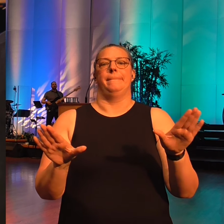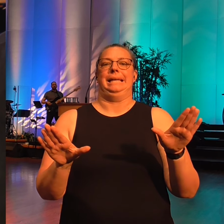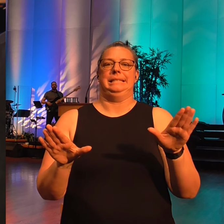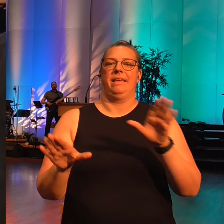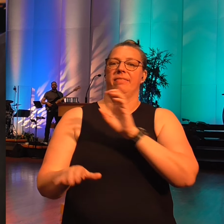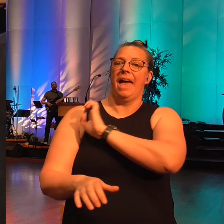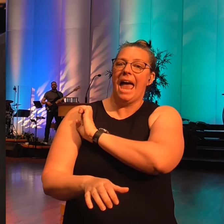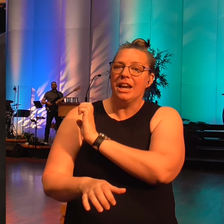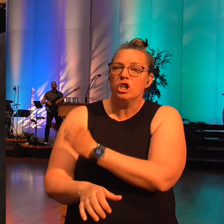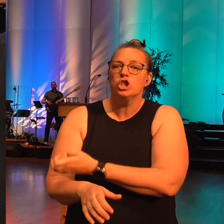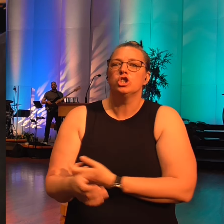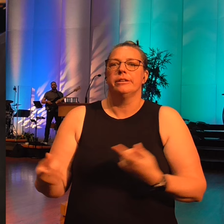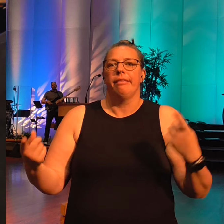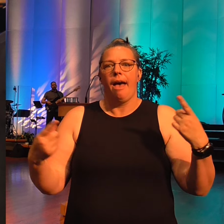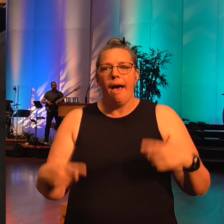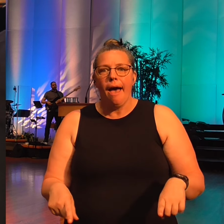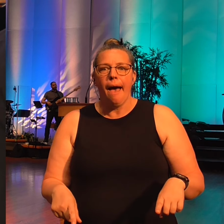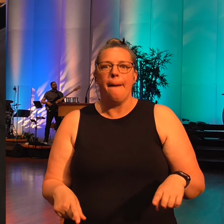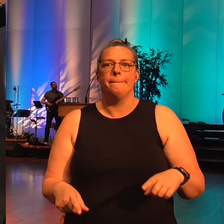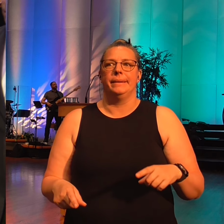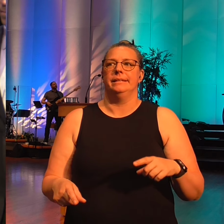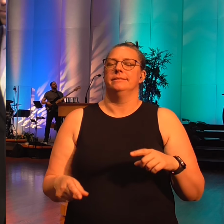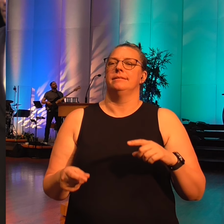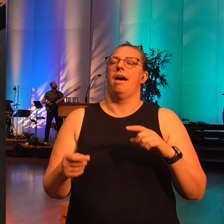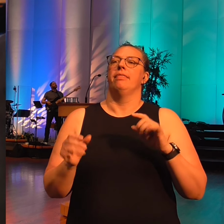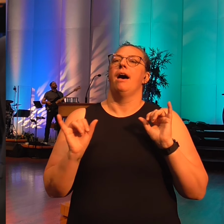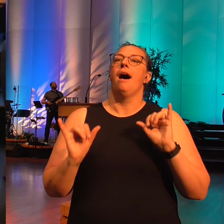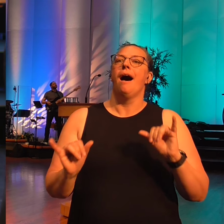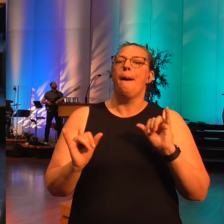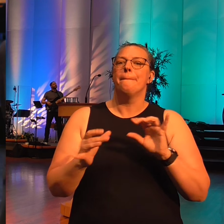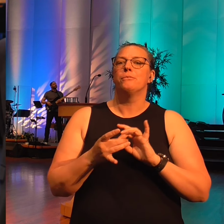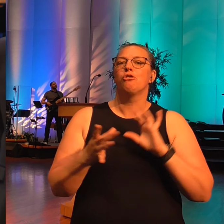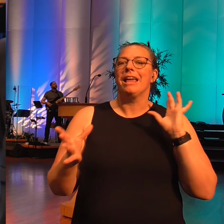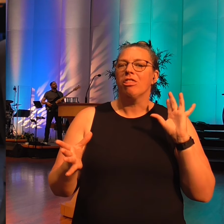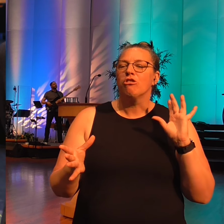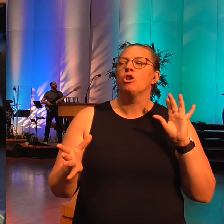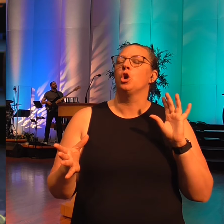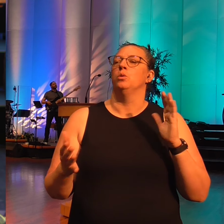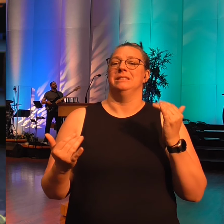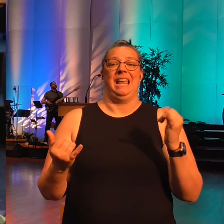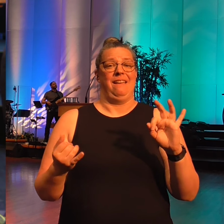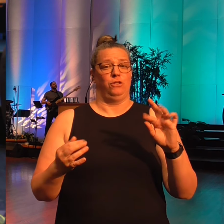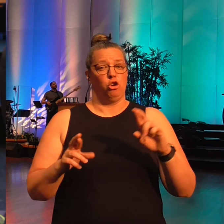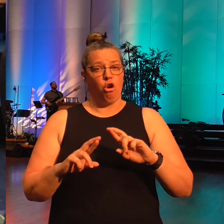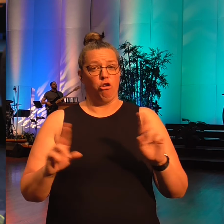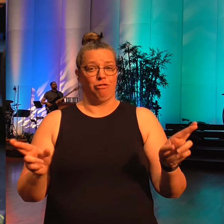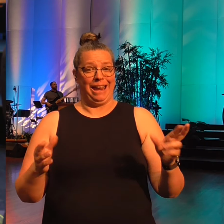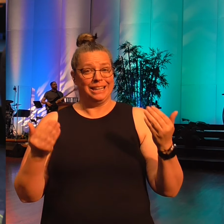energía que sucede los avances Si estás listo para dar un paso hacia algo más y comenzar a ser